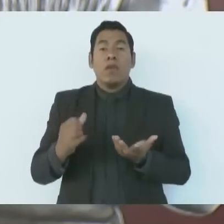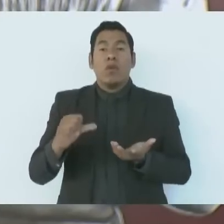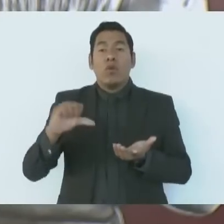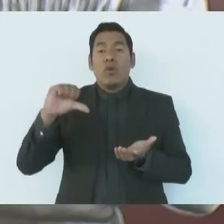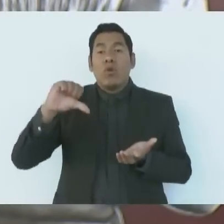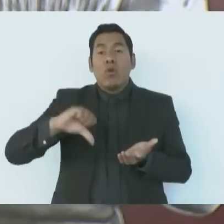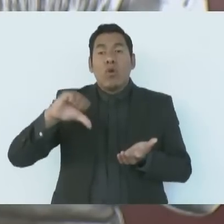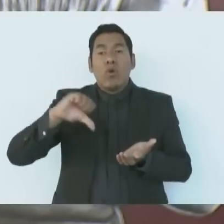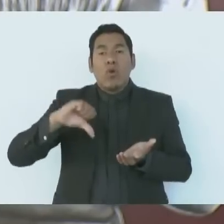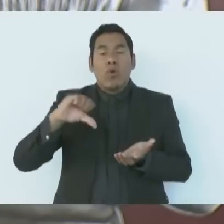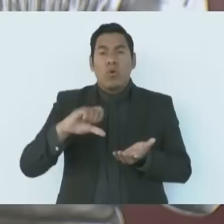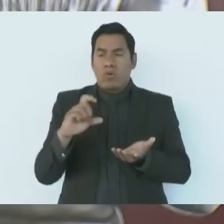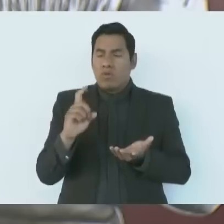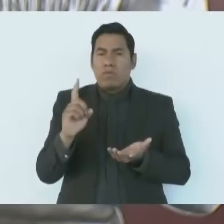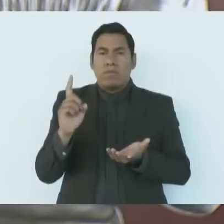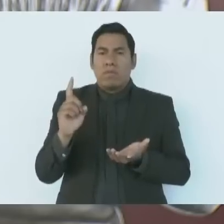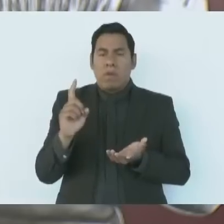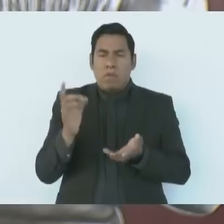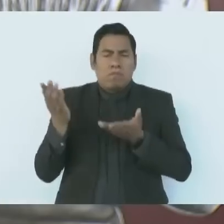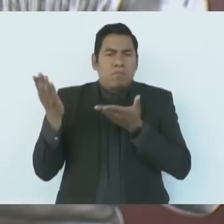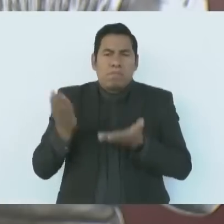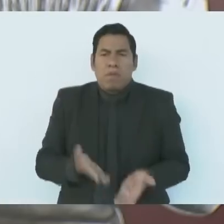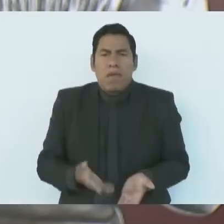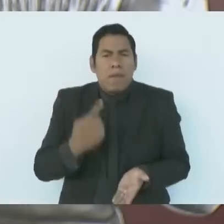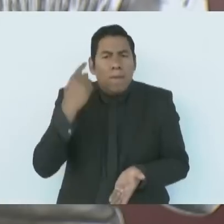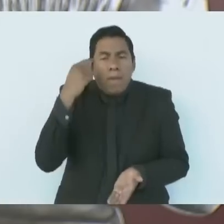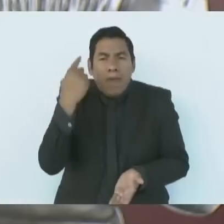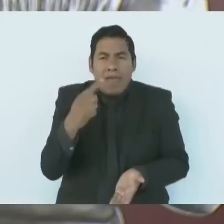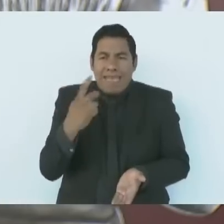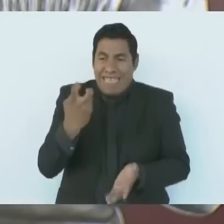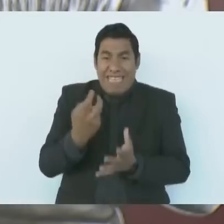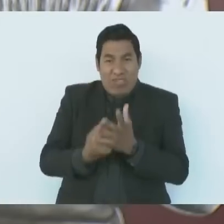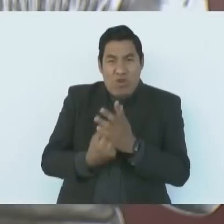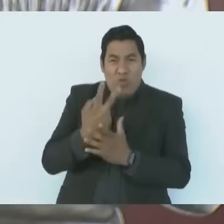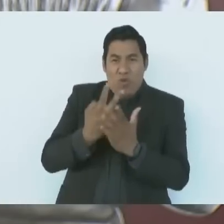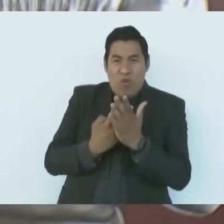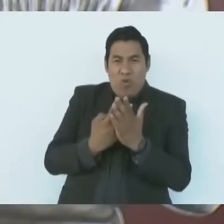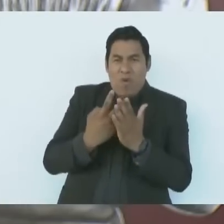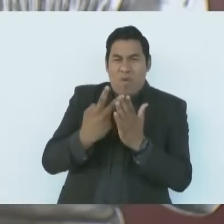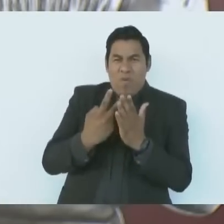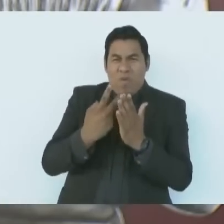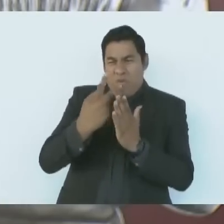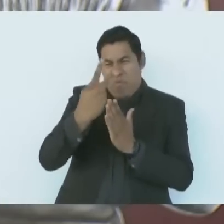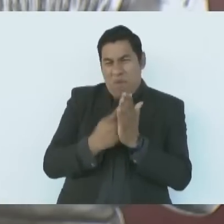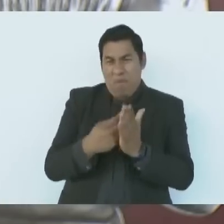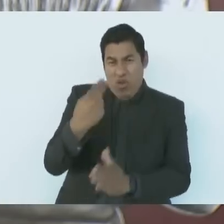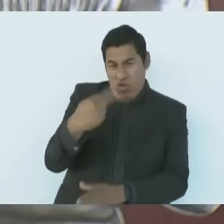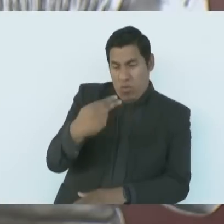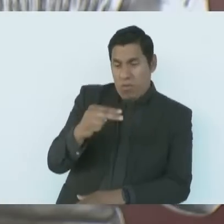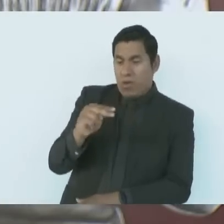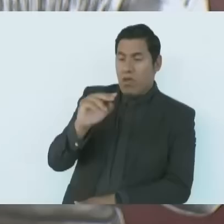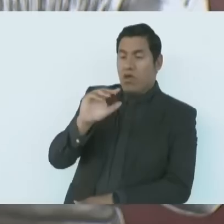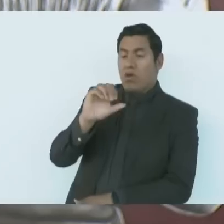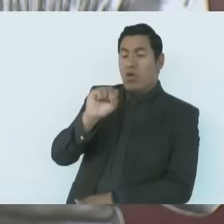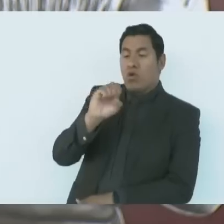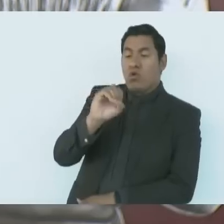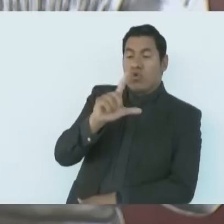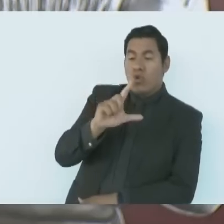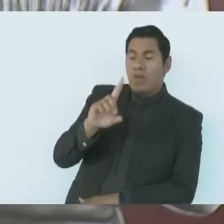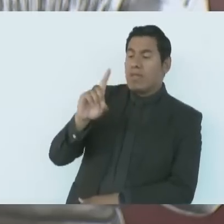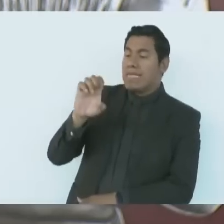[Música] [Aplausos] anunciar Este programa que se llama Sol del Norte en qué consiste